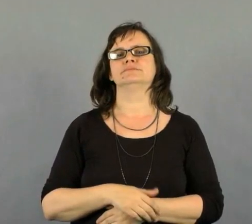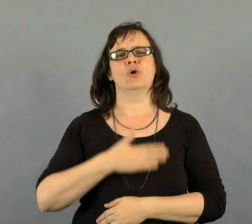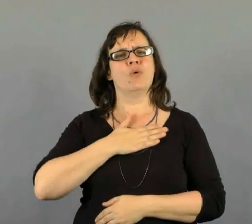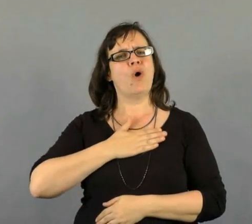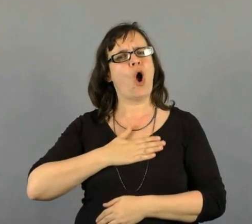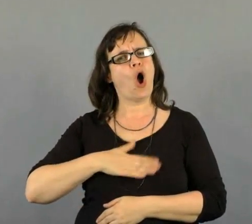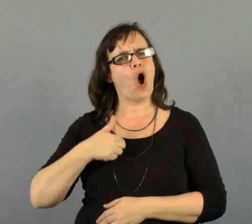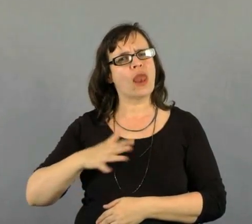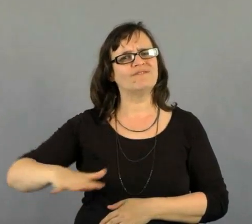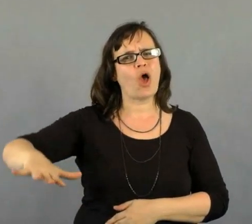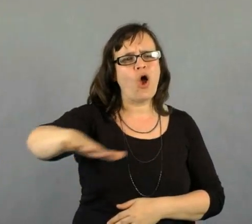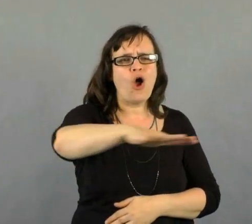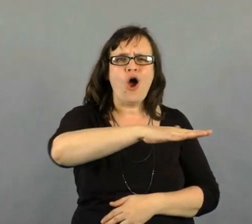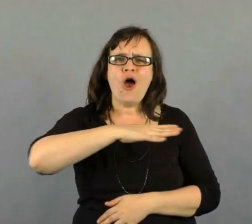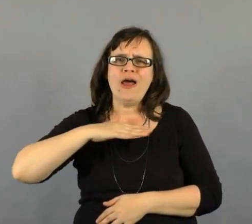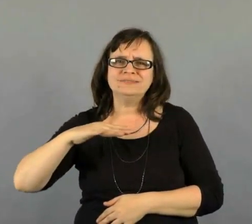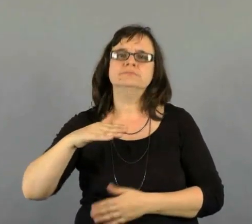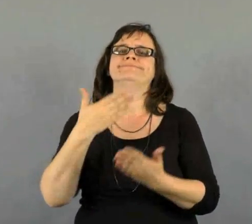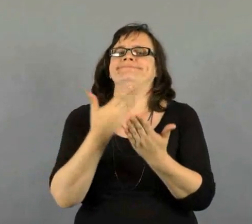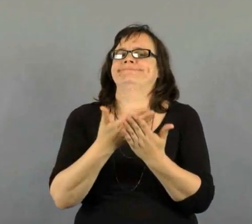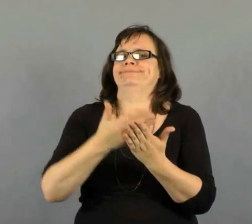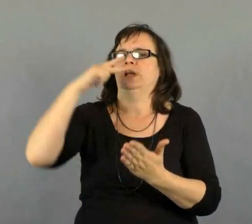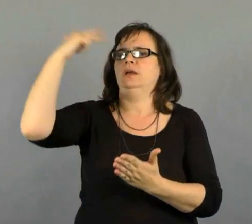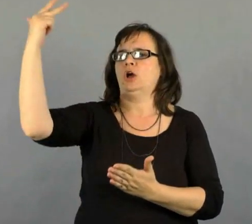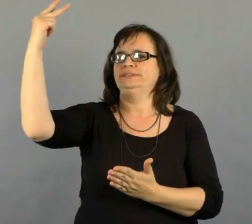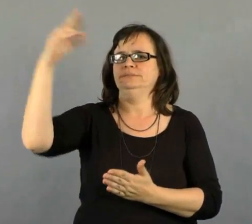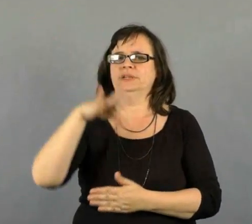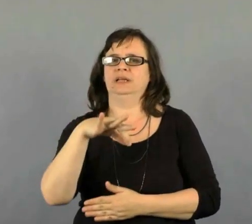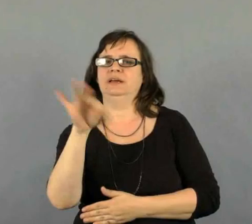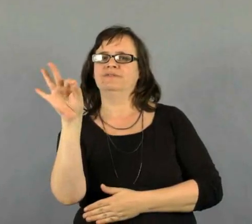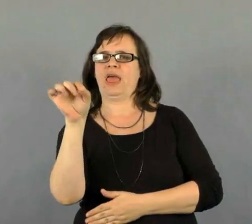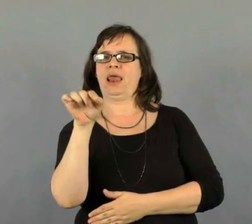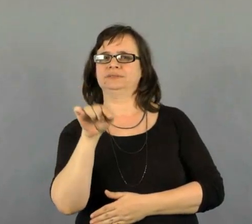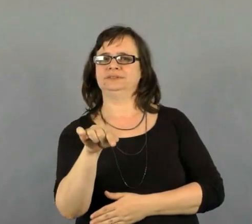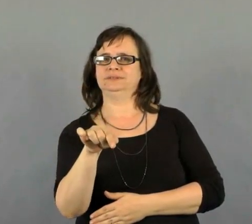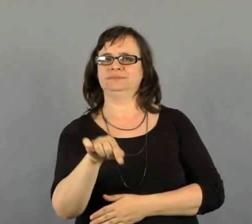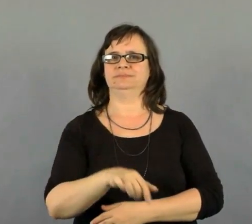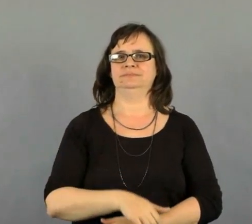Wohl uns Menschen, Gott hat uns ausgewählt